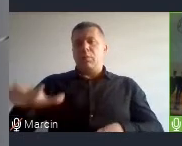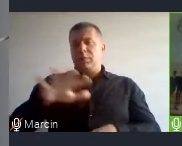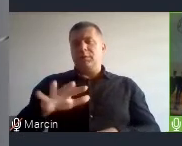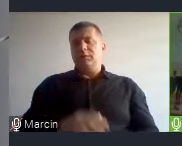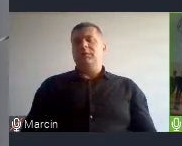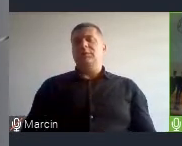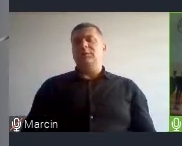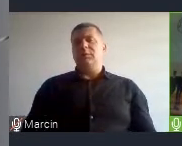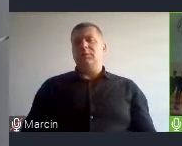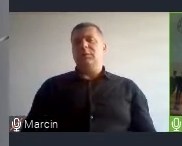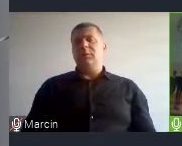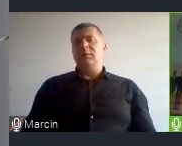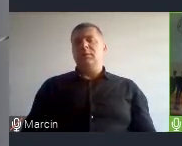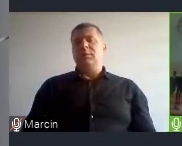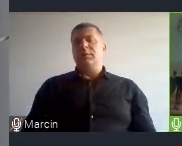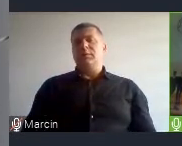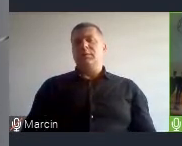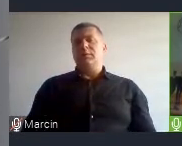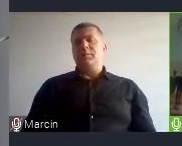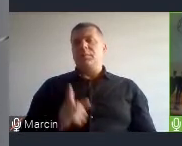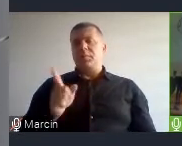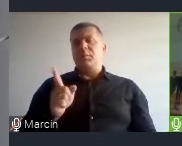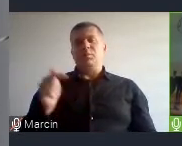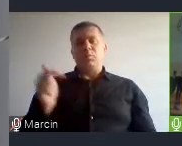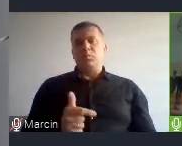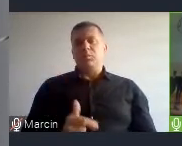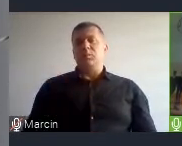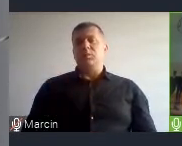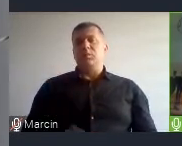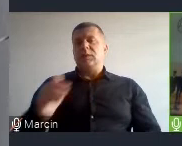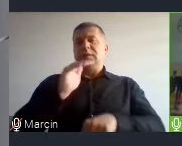że podmiot będący Zamawiającym w rozumieniu Prawa Zamówień Publicznych, czyli podmiot publiczny,